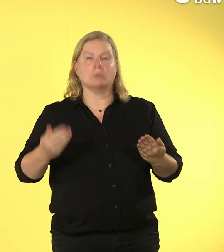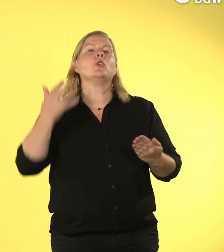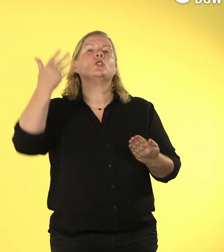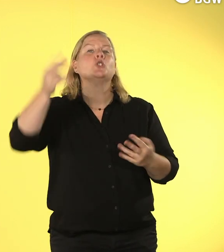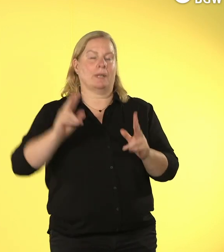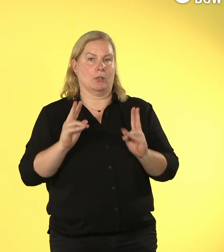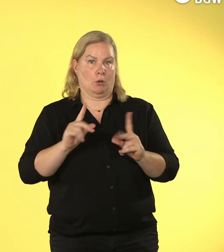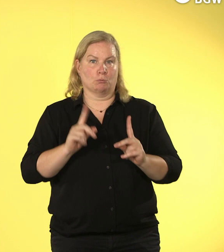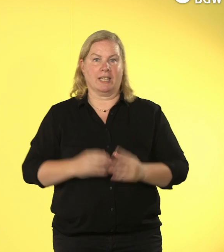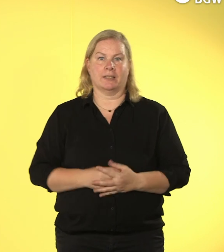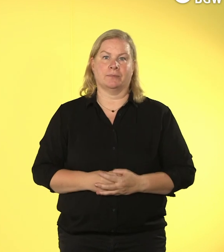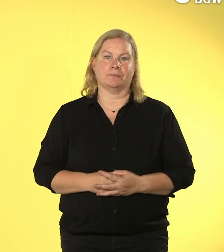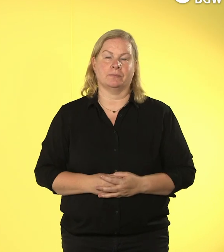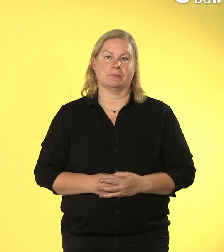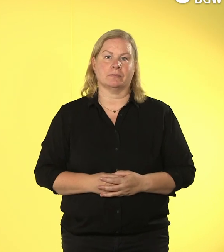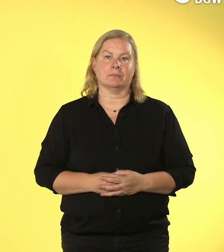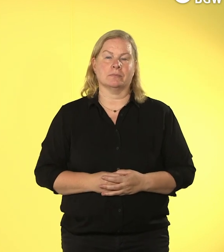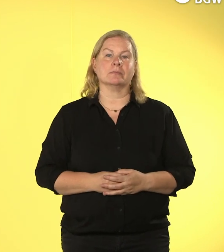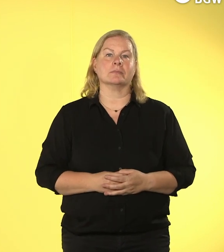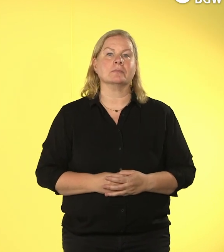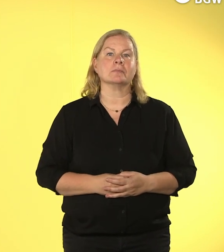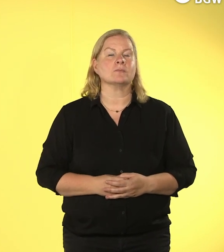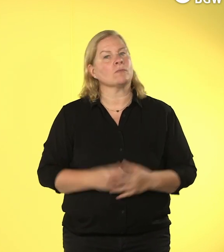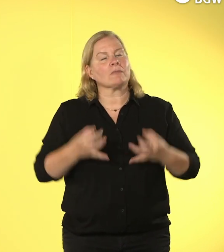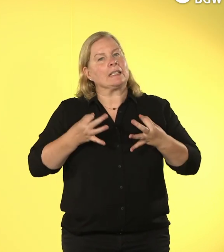Da werden wir sehr ausführlich darauf eingehen.